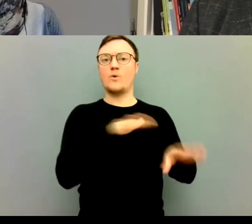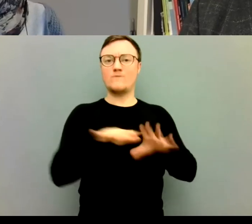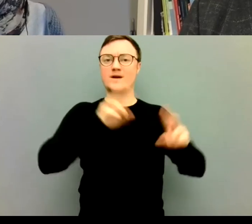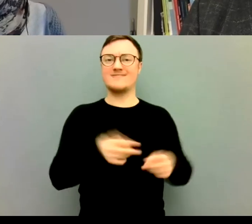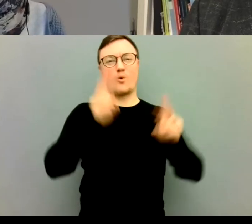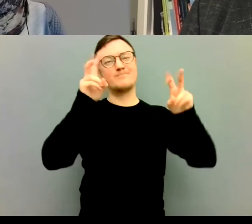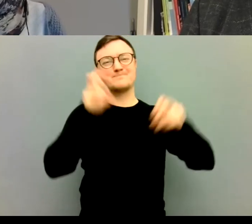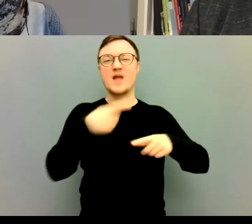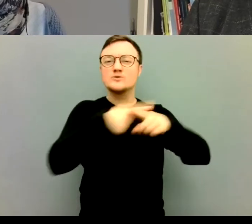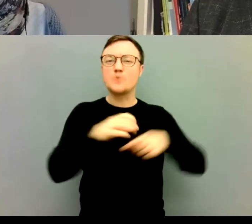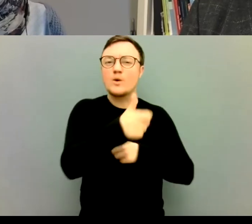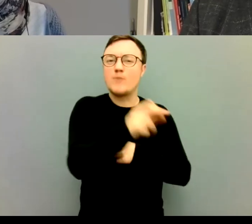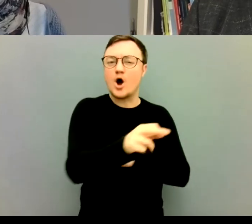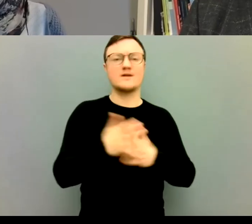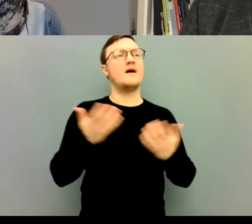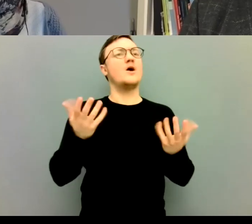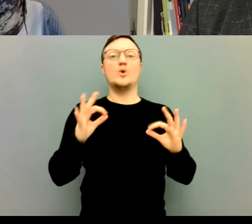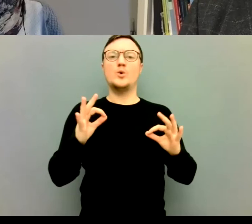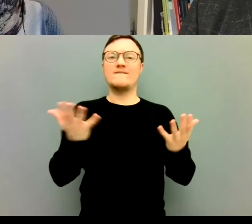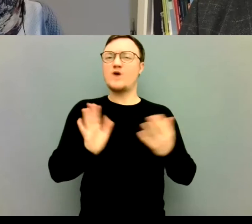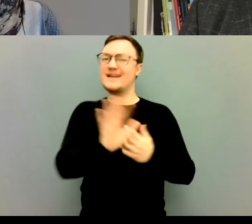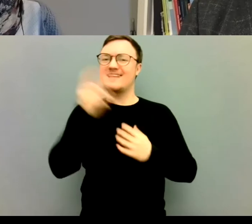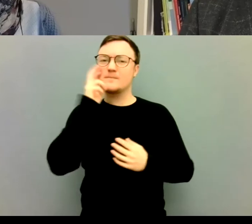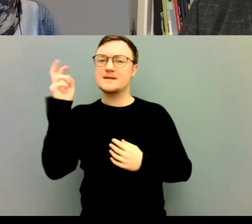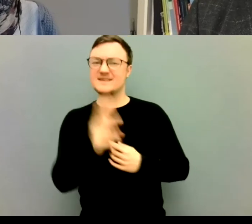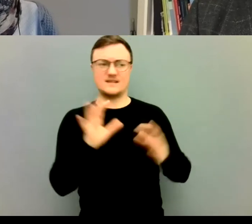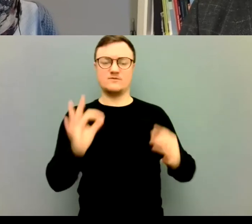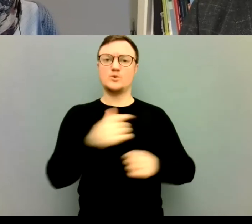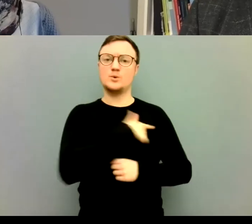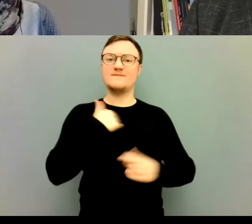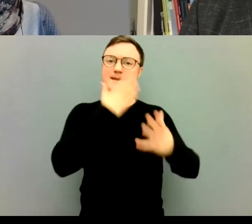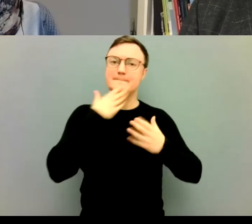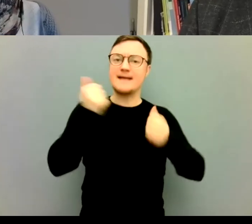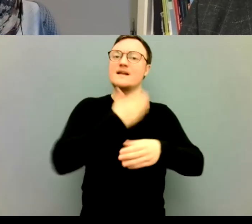Lite kort, hur ska vi vara bättre rustade någon gång-